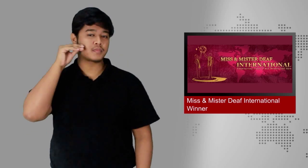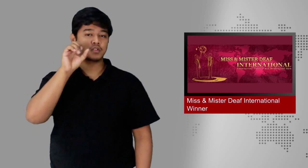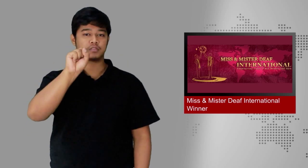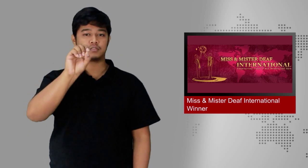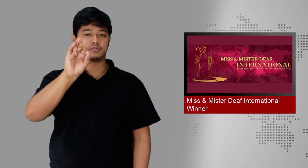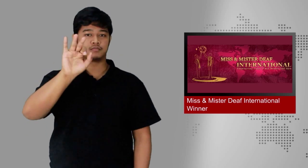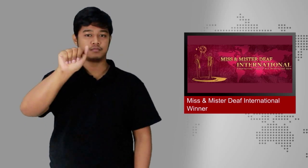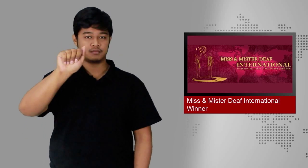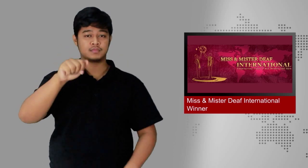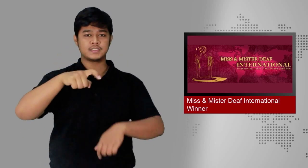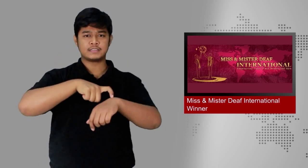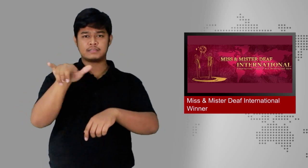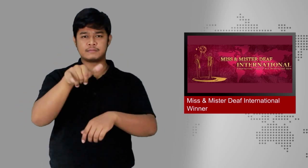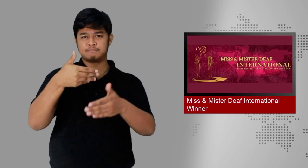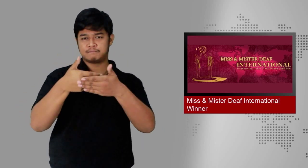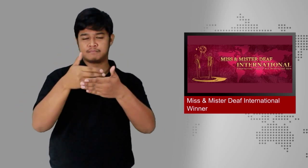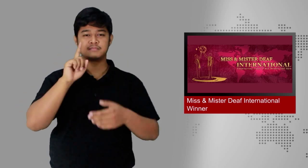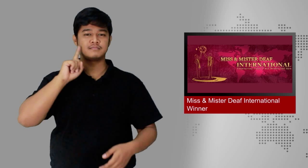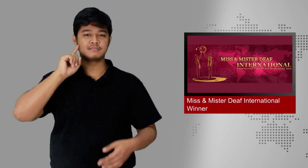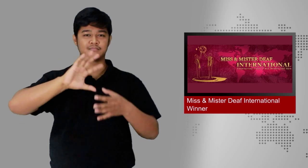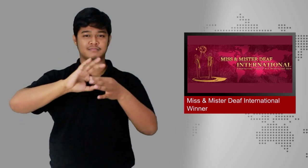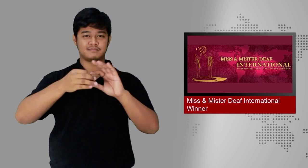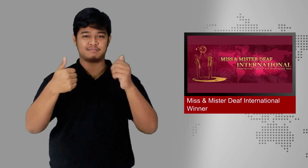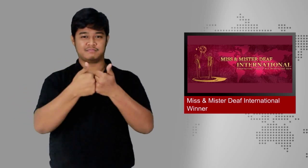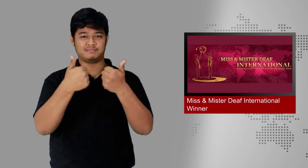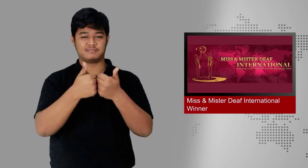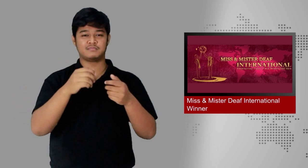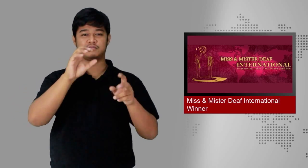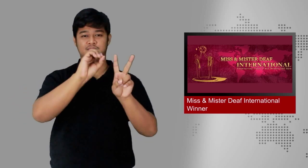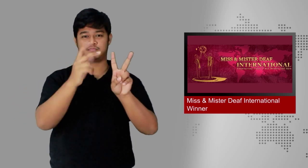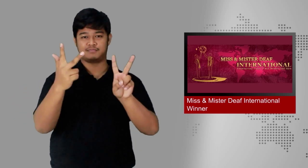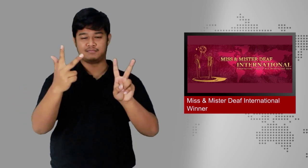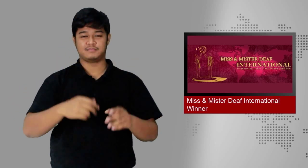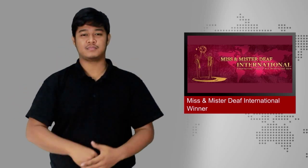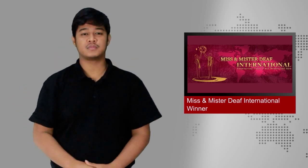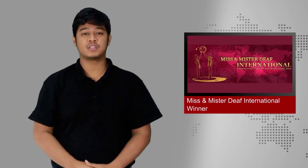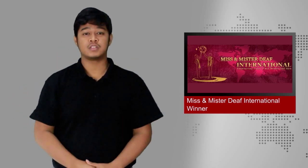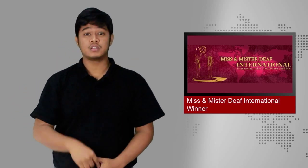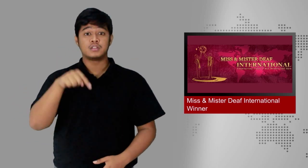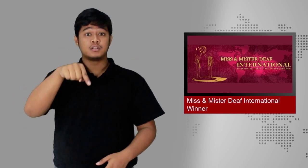..dan juga pertandingan model lelaki di Sofia, Bulgaria dalam mingguan yang sama.. ..dengan Deaflympic 2013, Sofia.